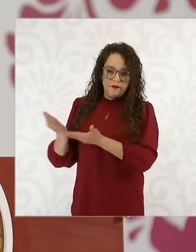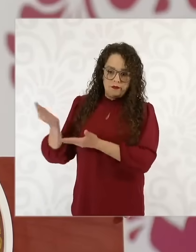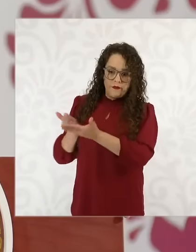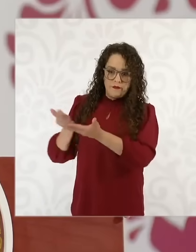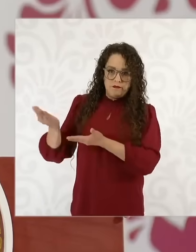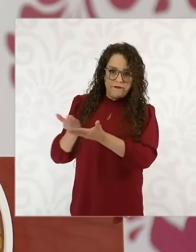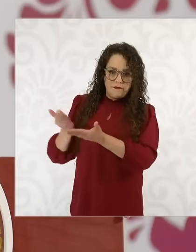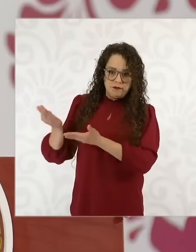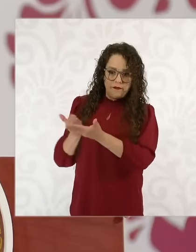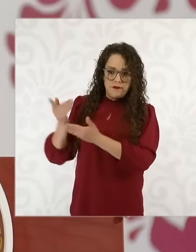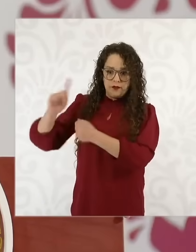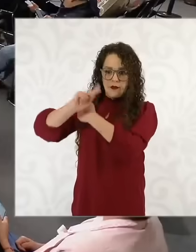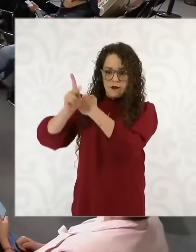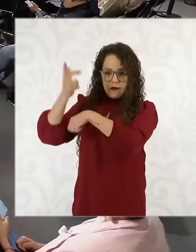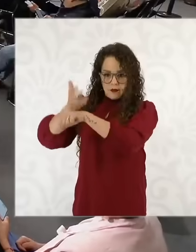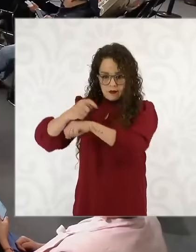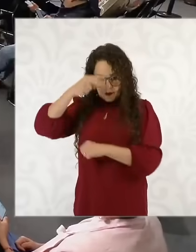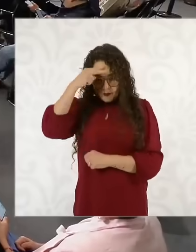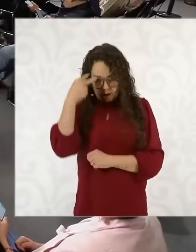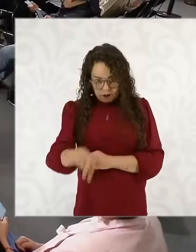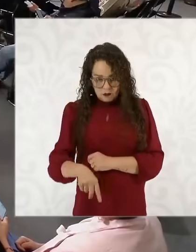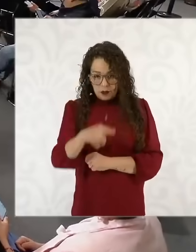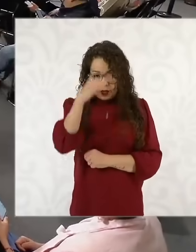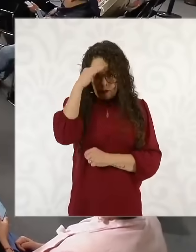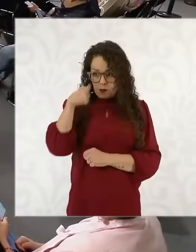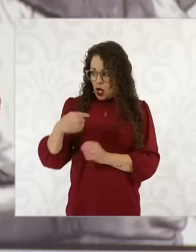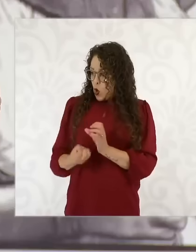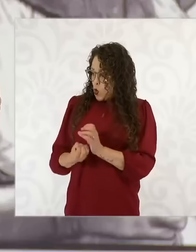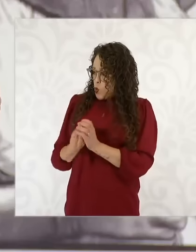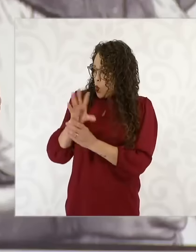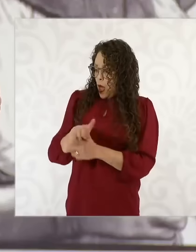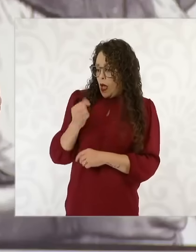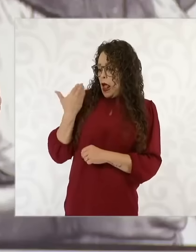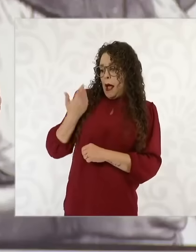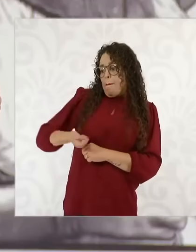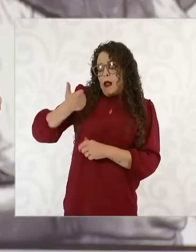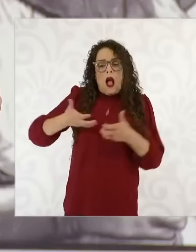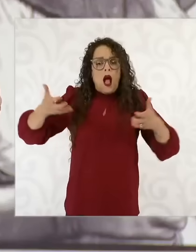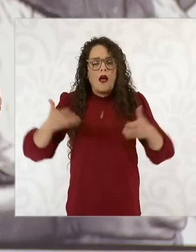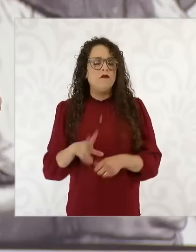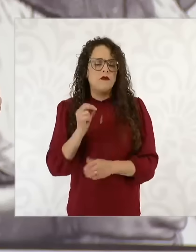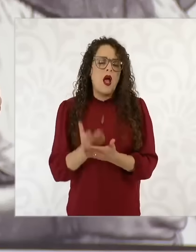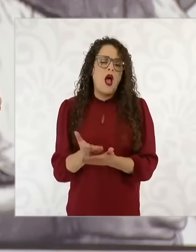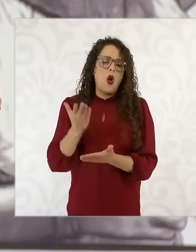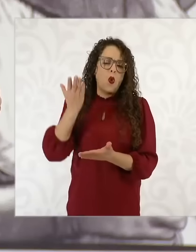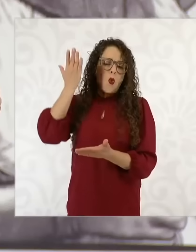soberanías. Eh, no es algo nuevo, no es que ahora se haya hecho por primera vez, se ha hecho en años